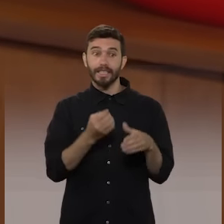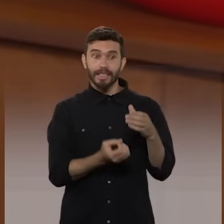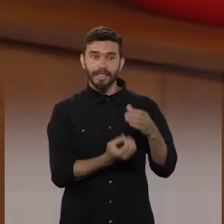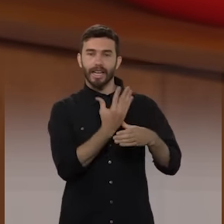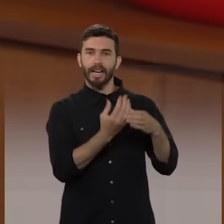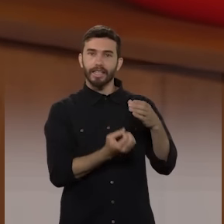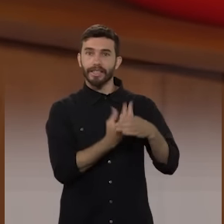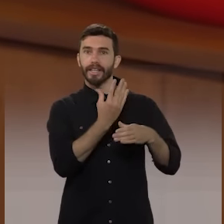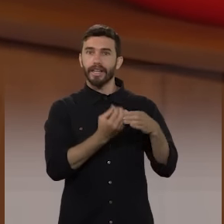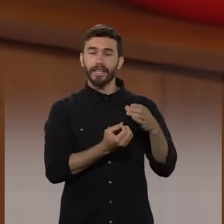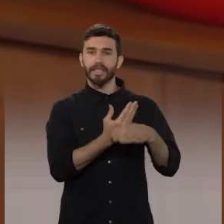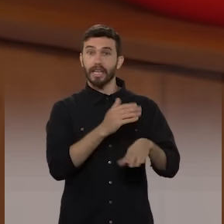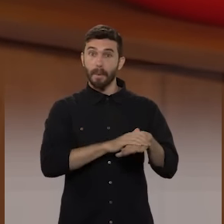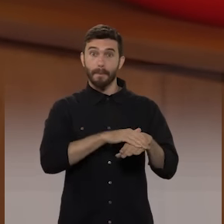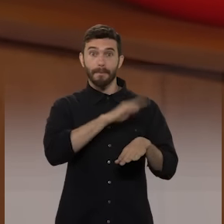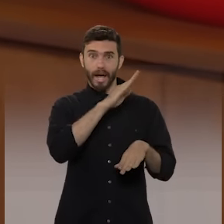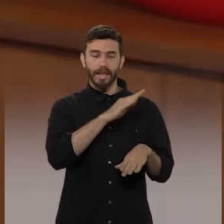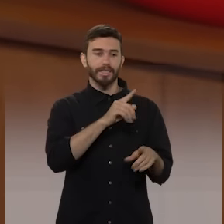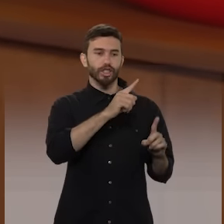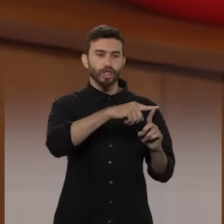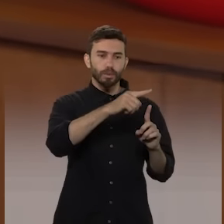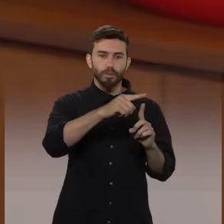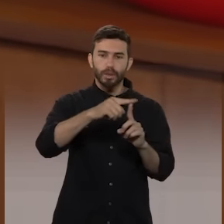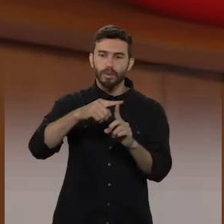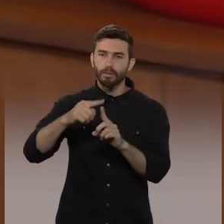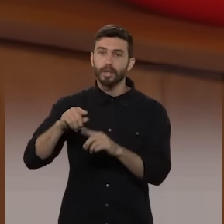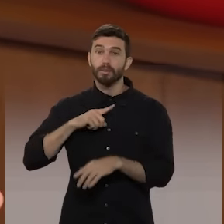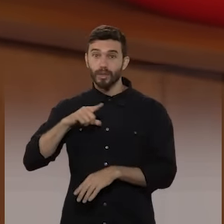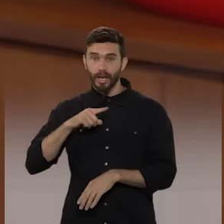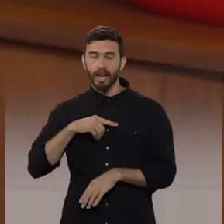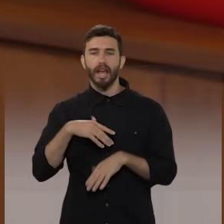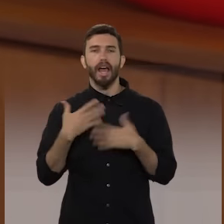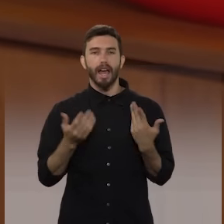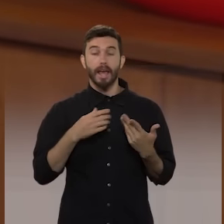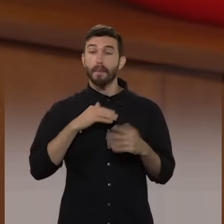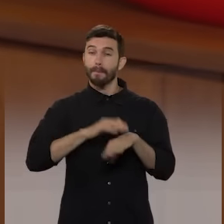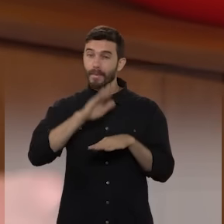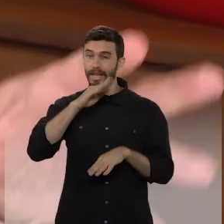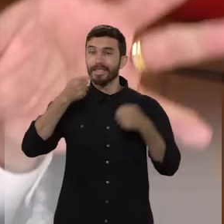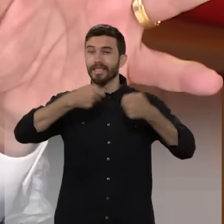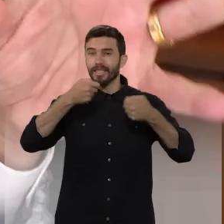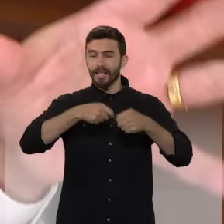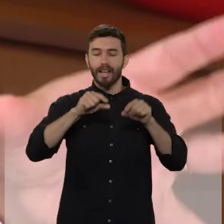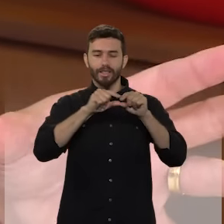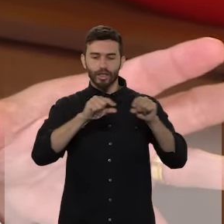fontes geradoras houver, mais necessidade de transmitir e integrar esse consumo às cidades,